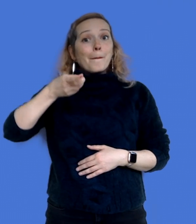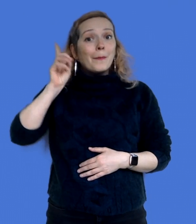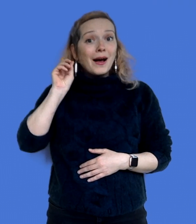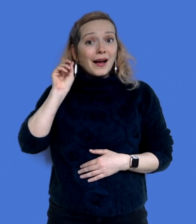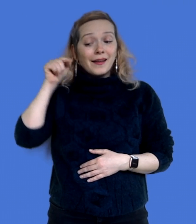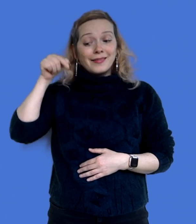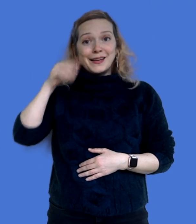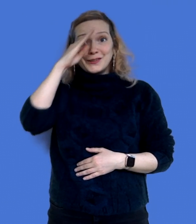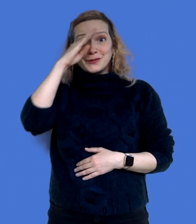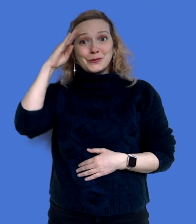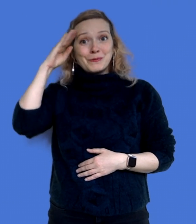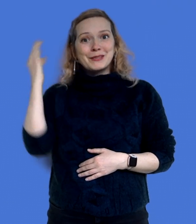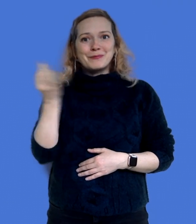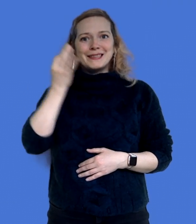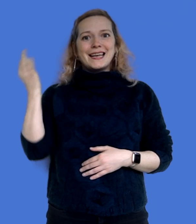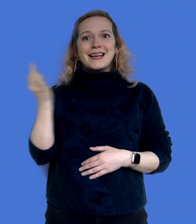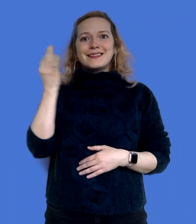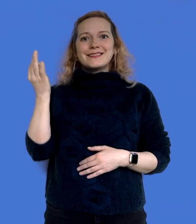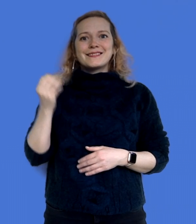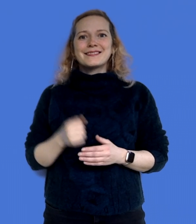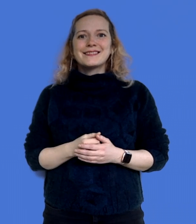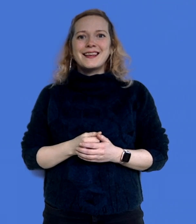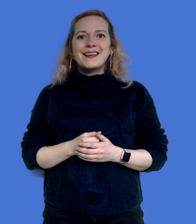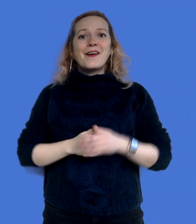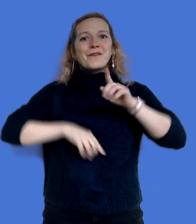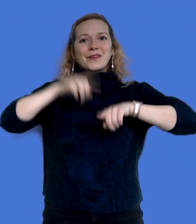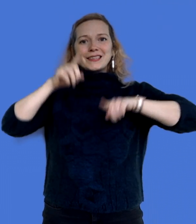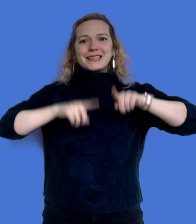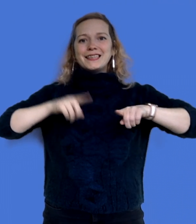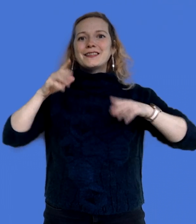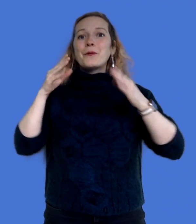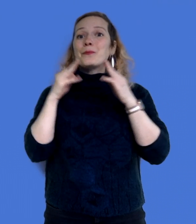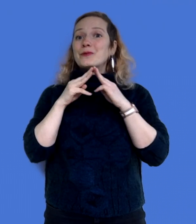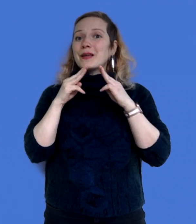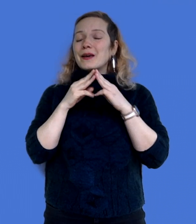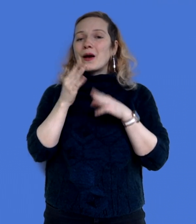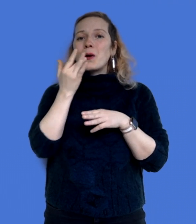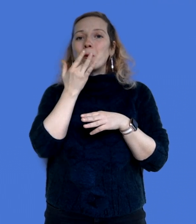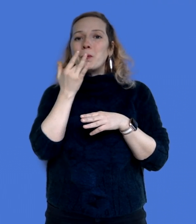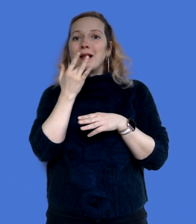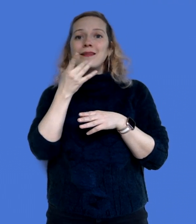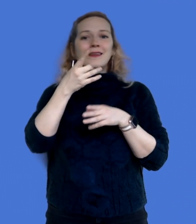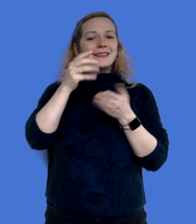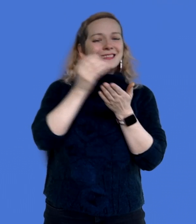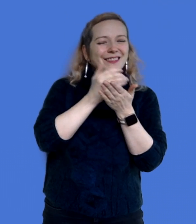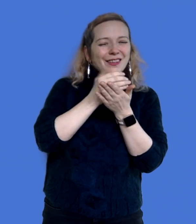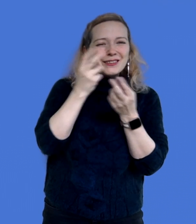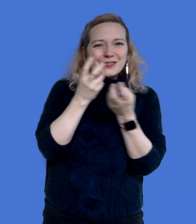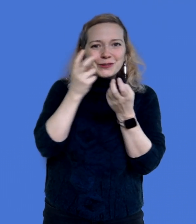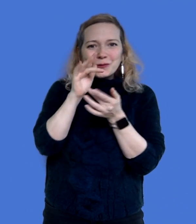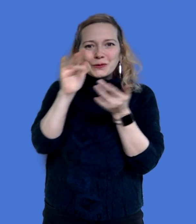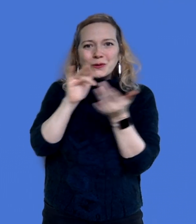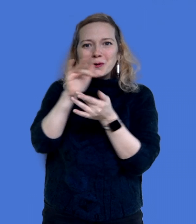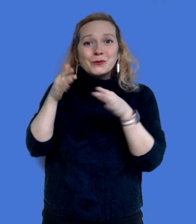Deze zomer is er iets speciaals! Verschillende musea willen de schattenzoektochten